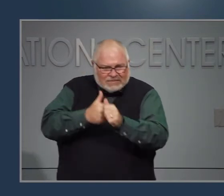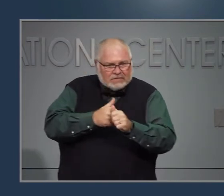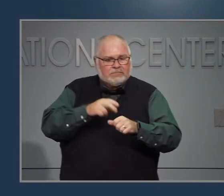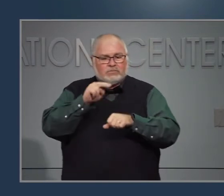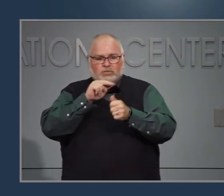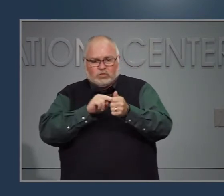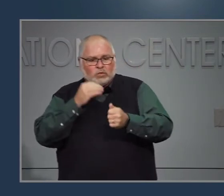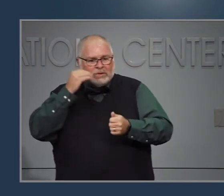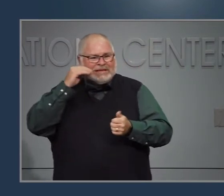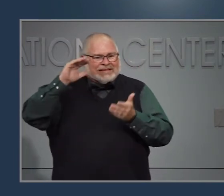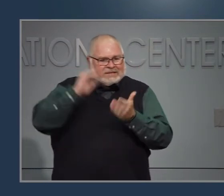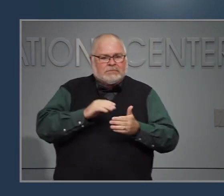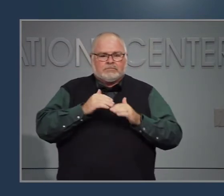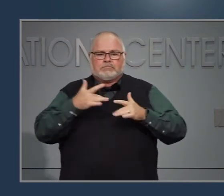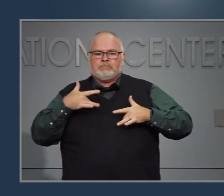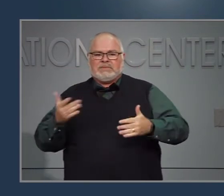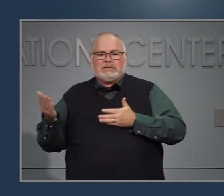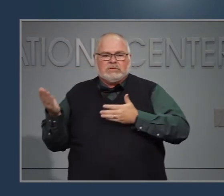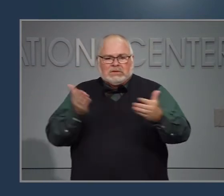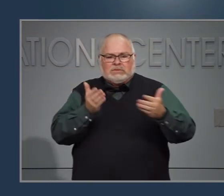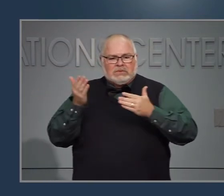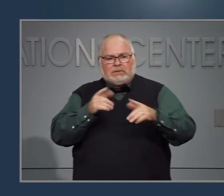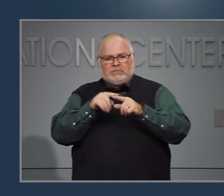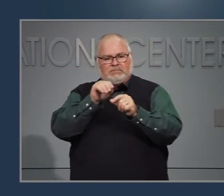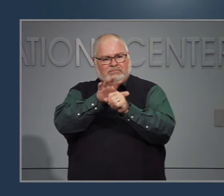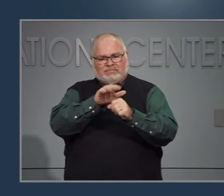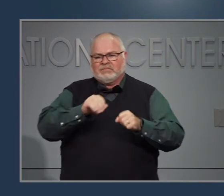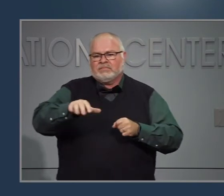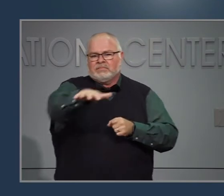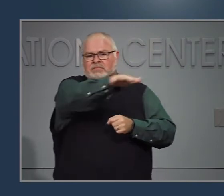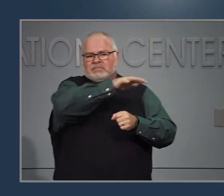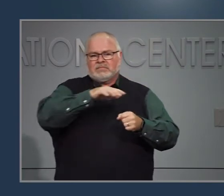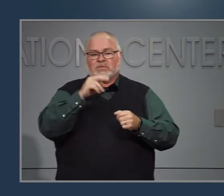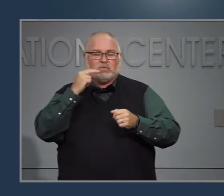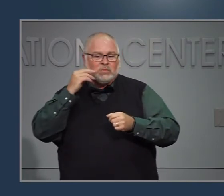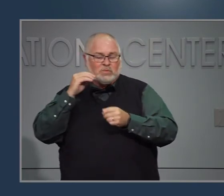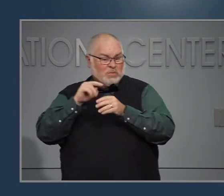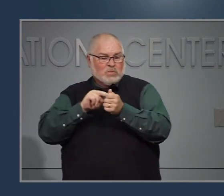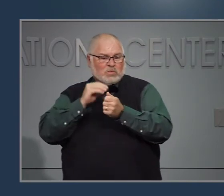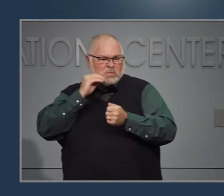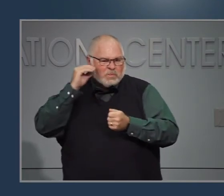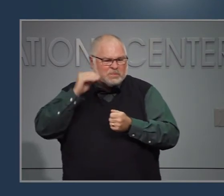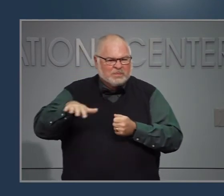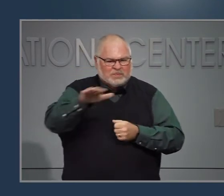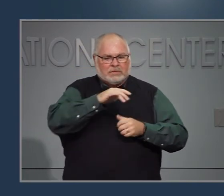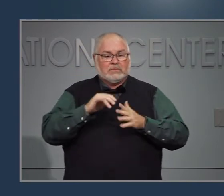aquellos que trabajan en losas así nos estarán con menos probabilidad de estar expuestos